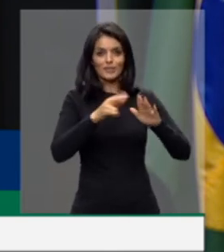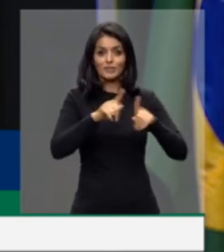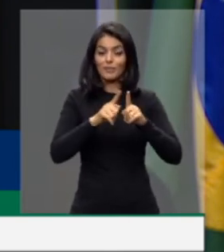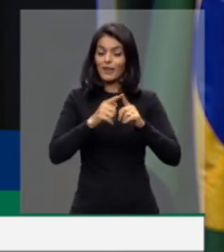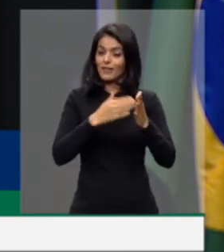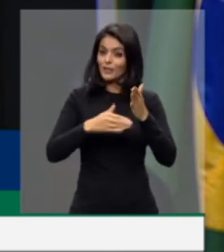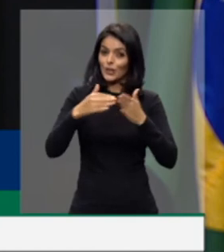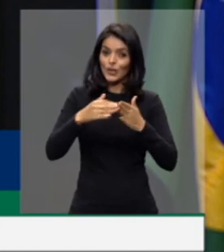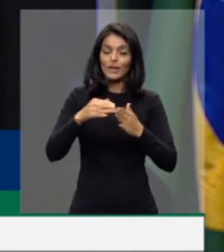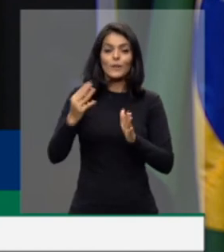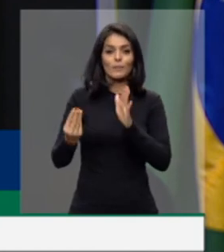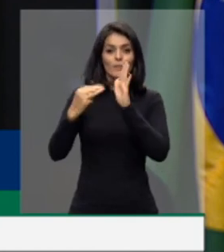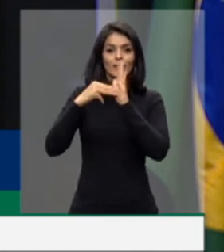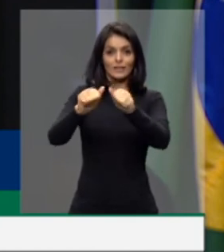FINANCEIRA E ORÇAMENTÁRIA DE